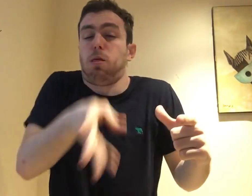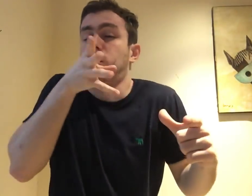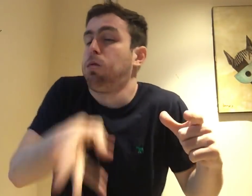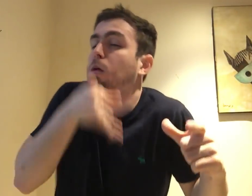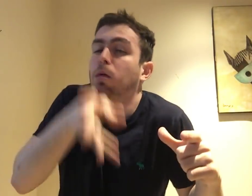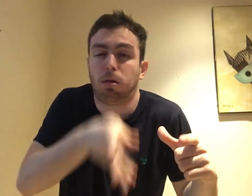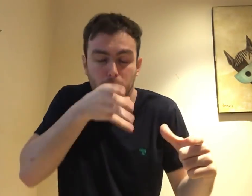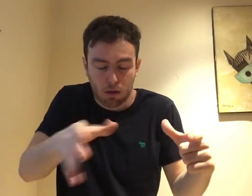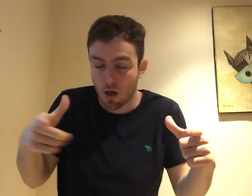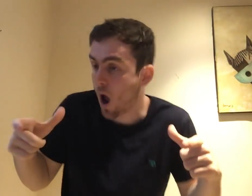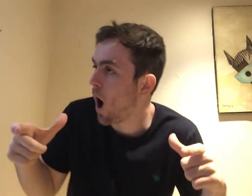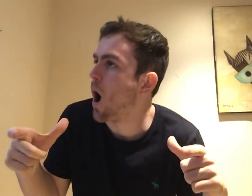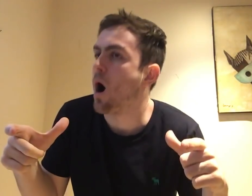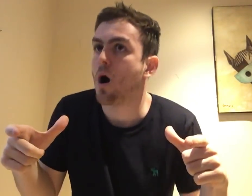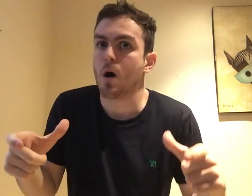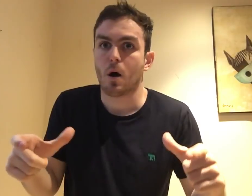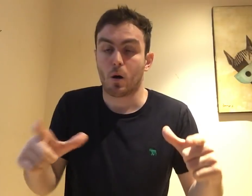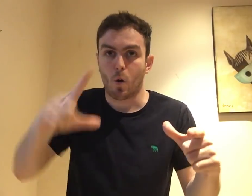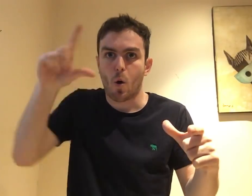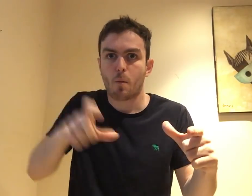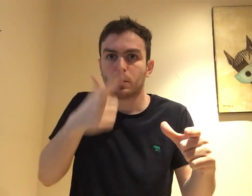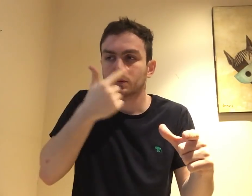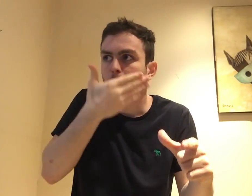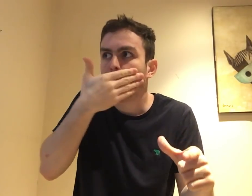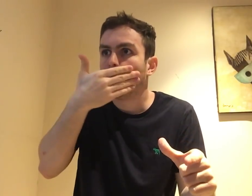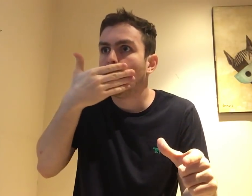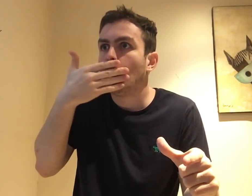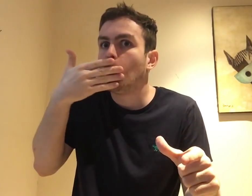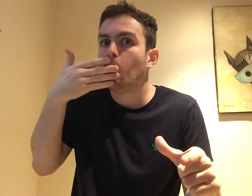elle a vomi et a commencé à aller mieux.